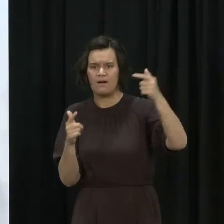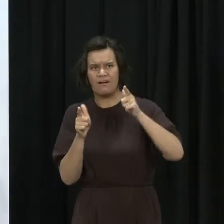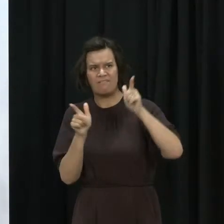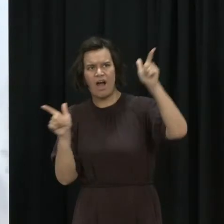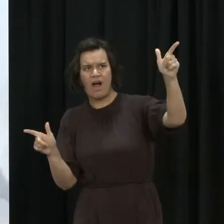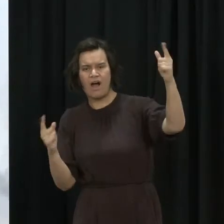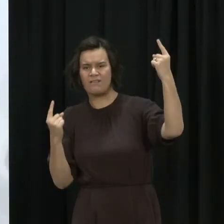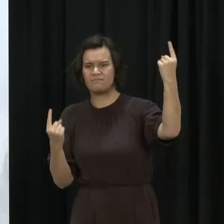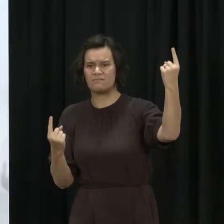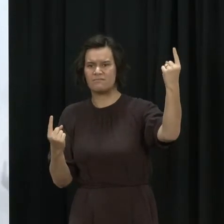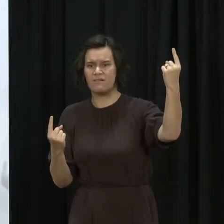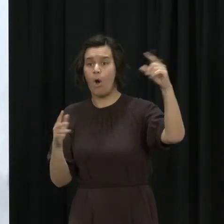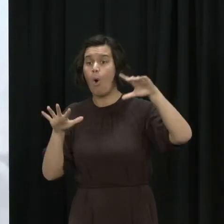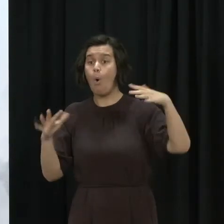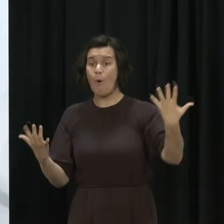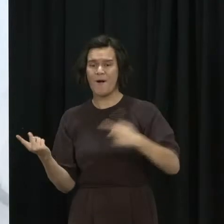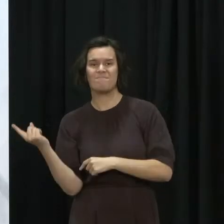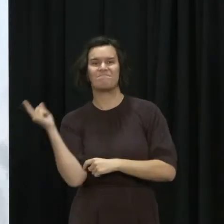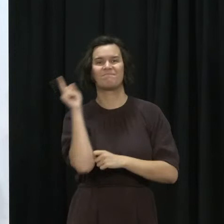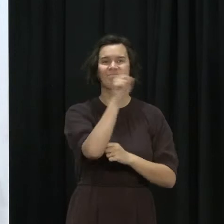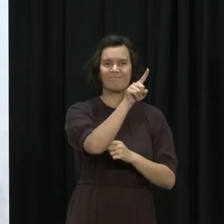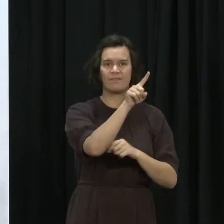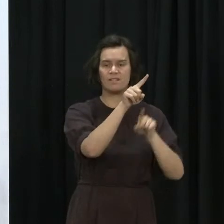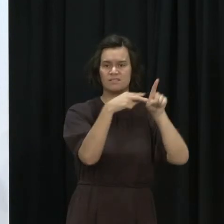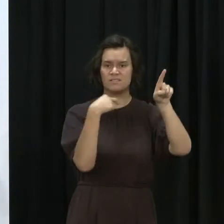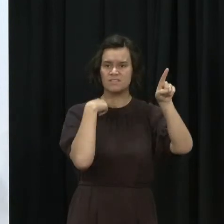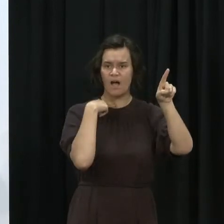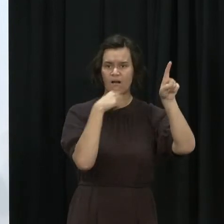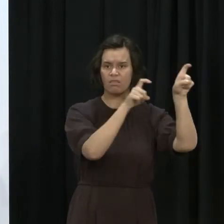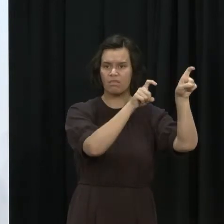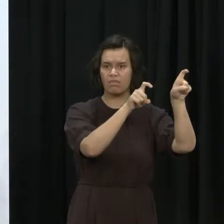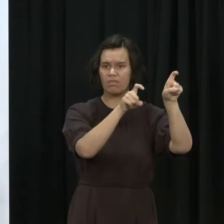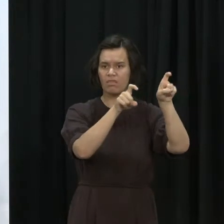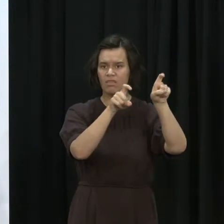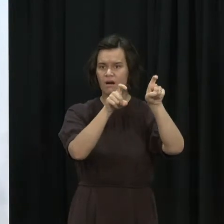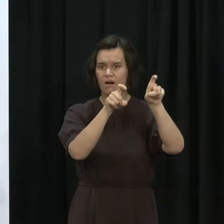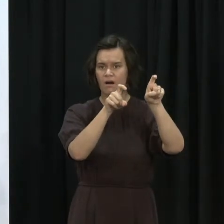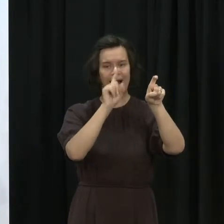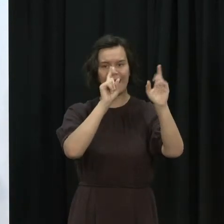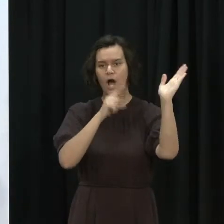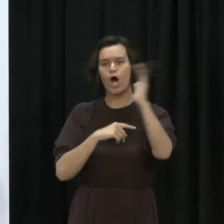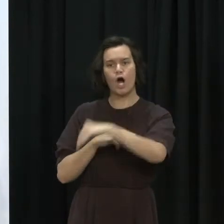He uaua ki te whakatauira i nga paanga o te oranga, engari